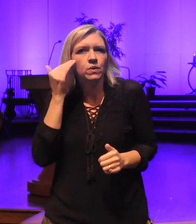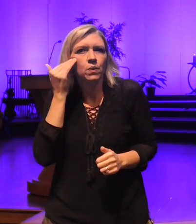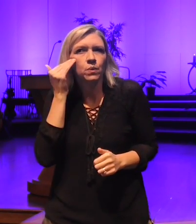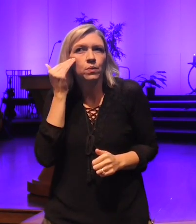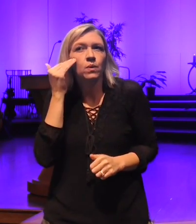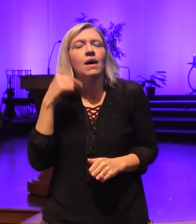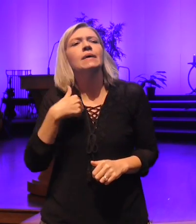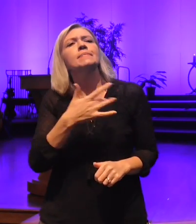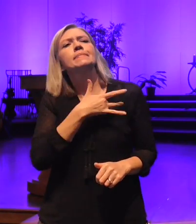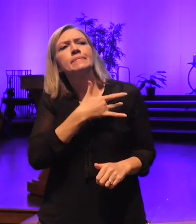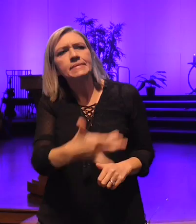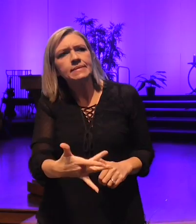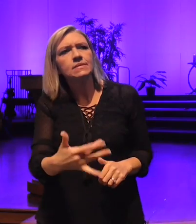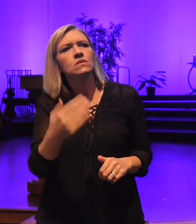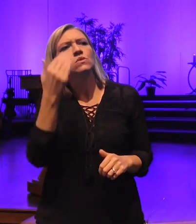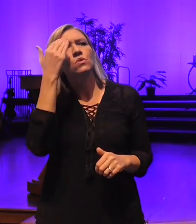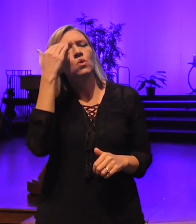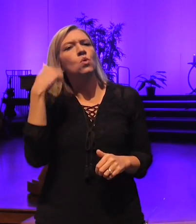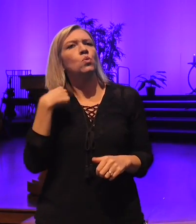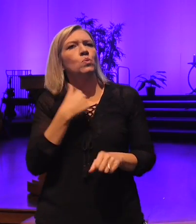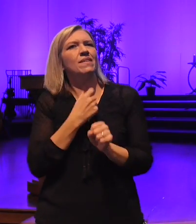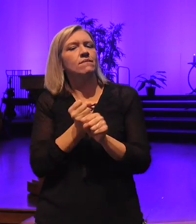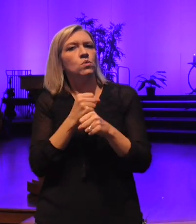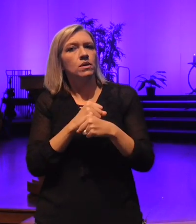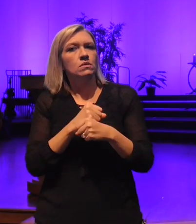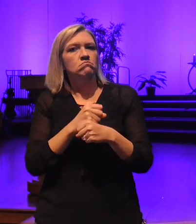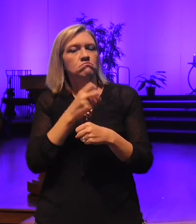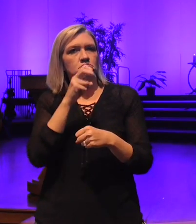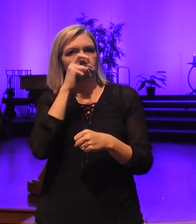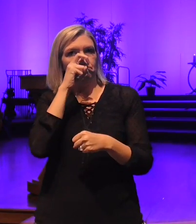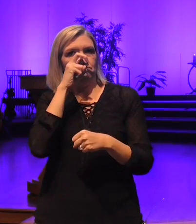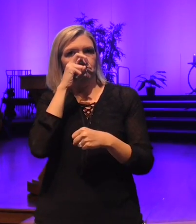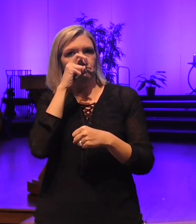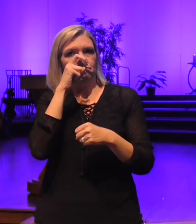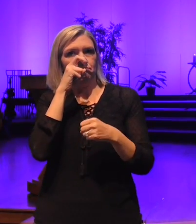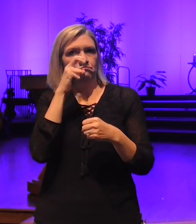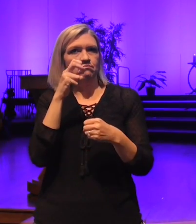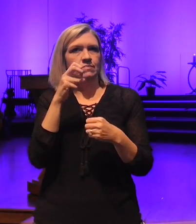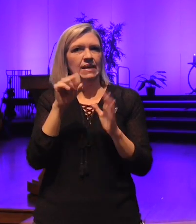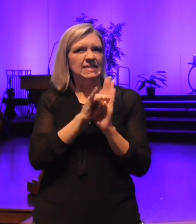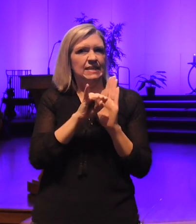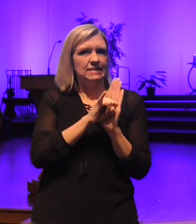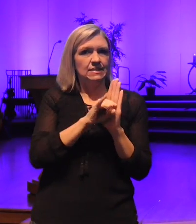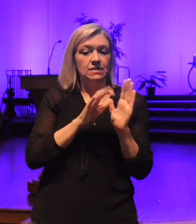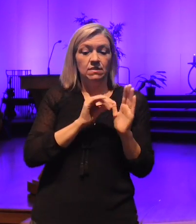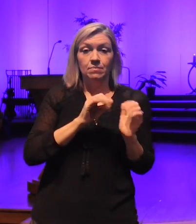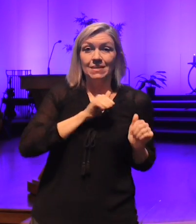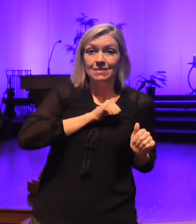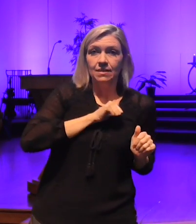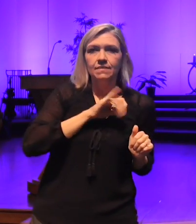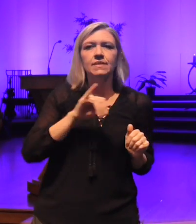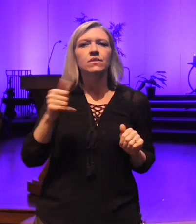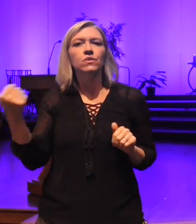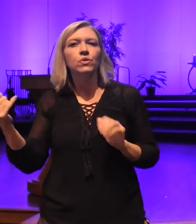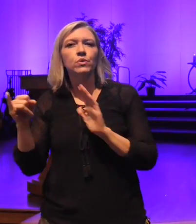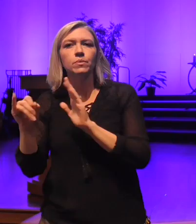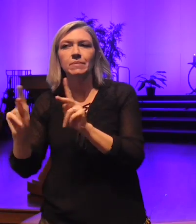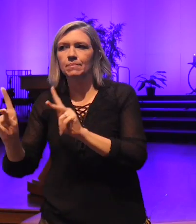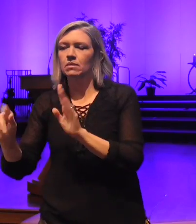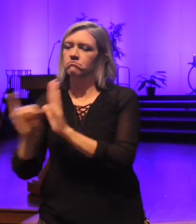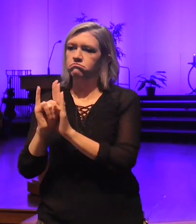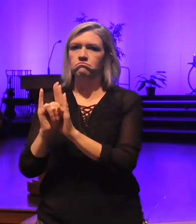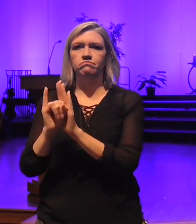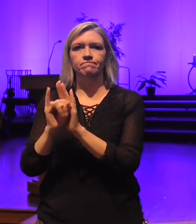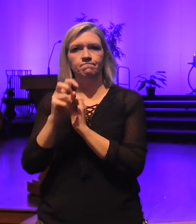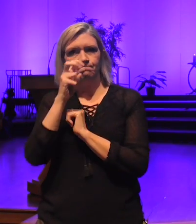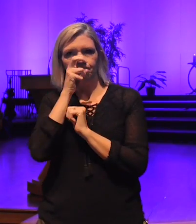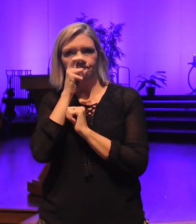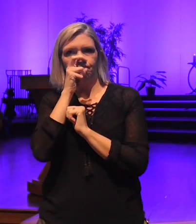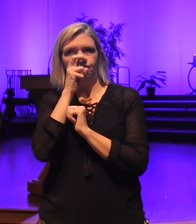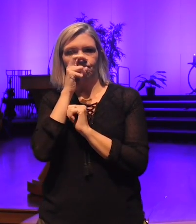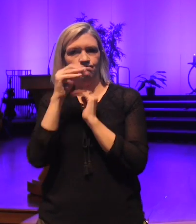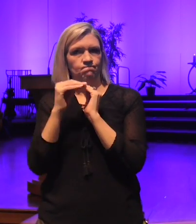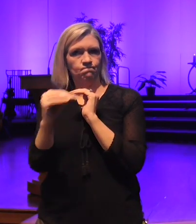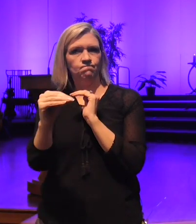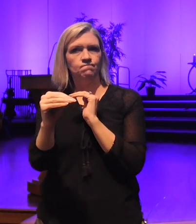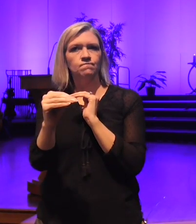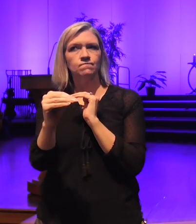saber que formamos identidades rígidas de nosotros mismos y de los demás y nos quedamos atrapados en eso y, sin embargo,